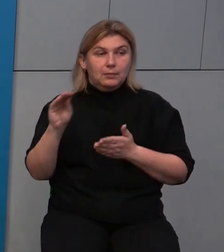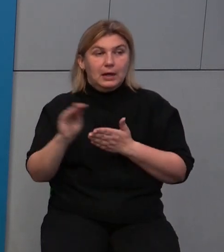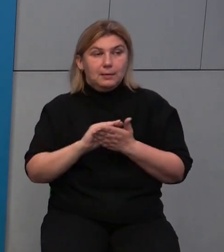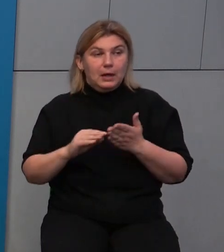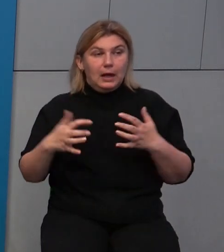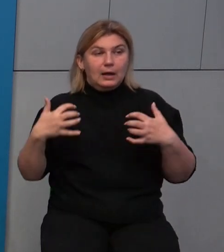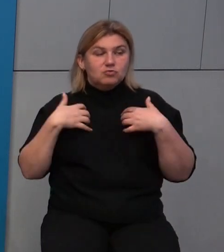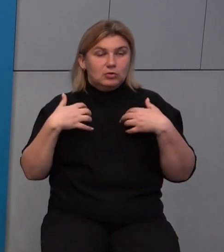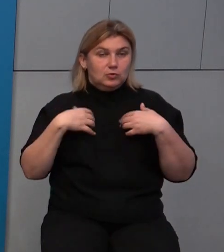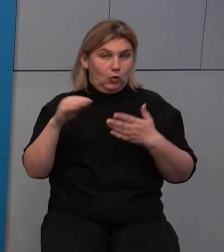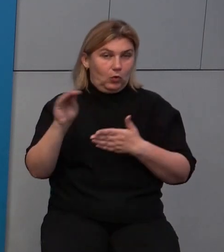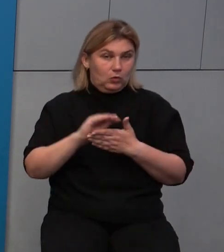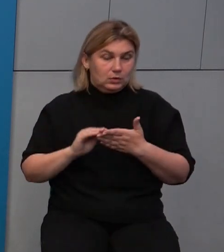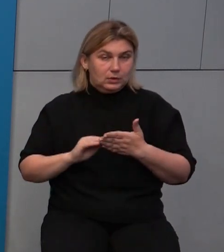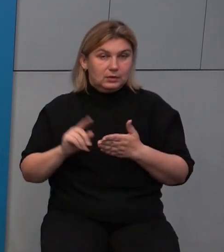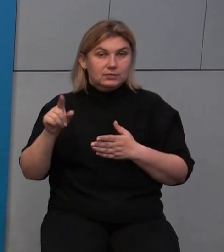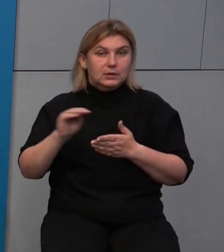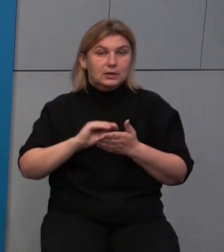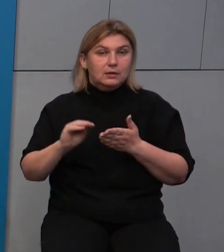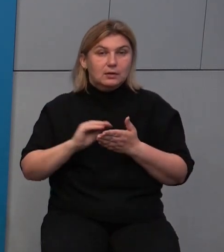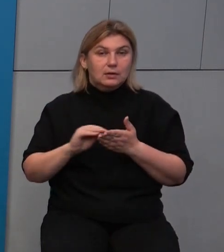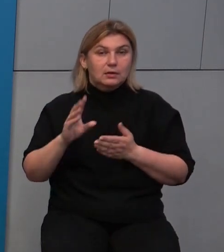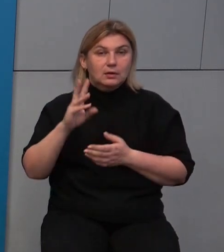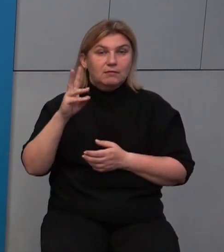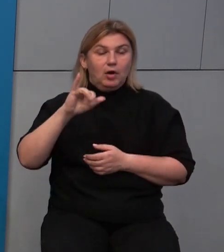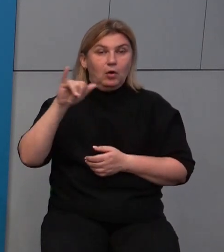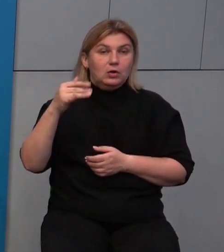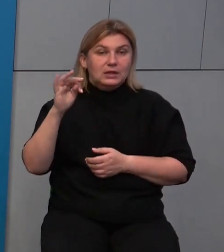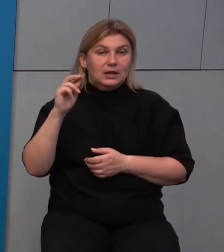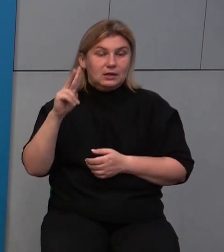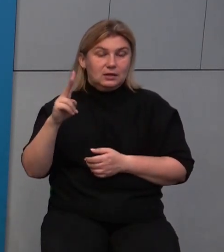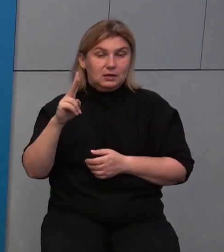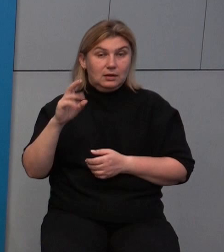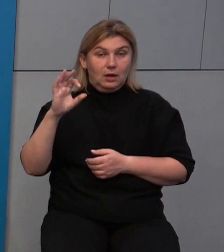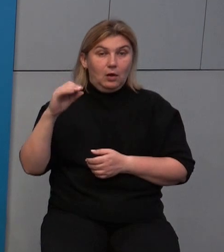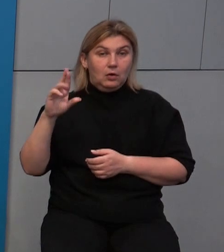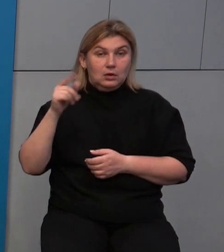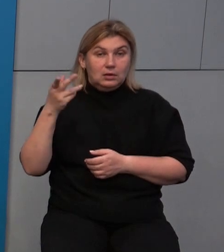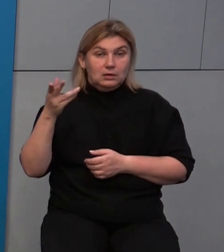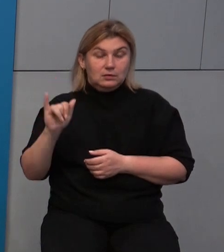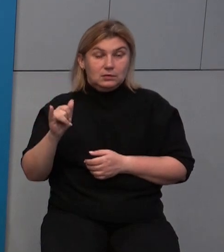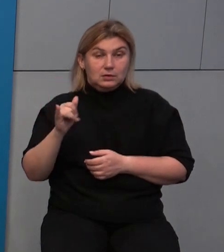Wtedy pisał biografię Wojtek Orliński i oni powiedzieli, że już biografia jest.